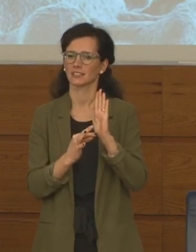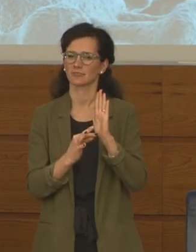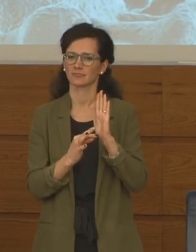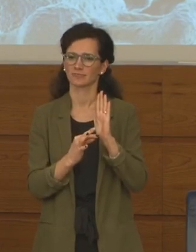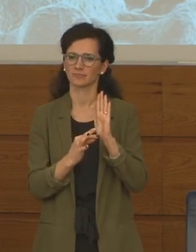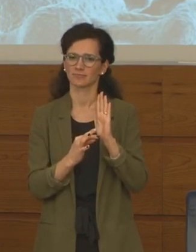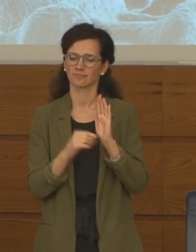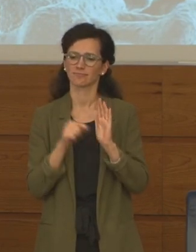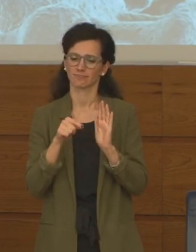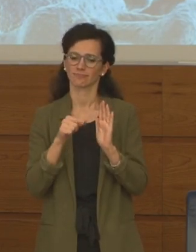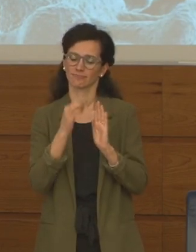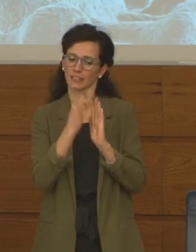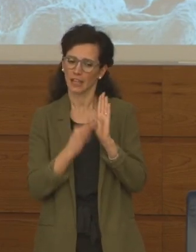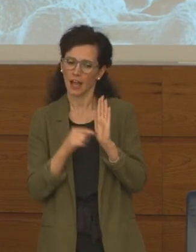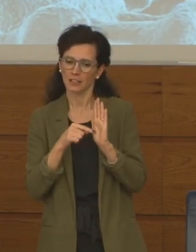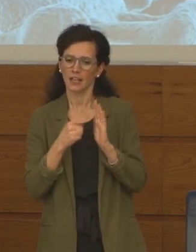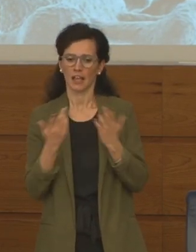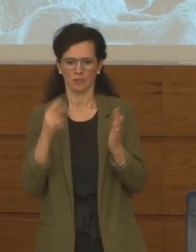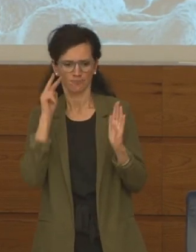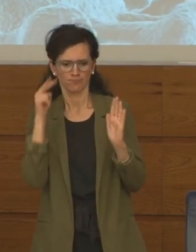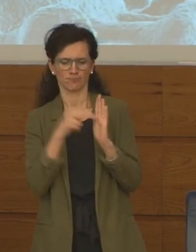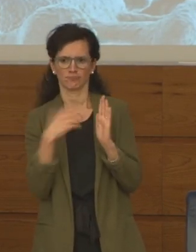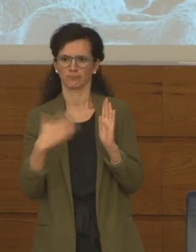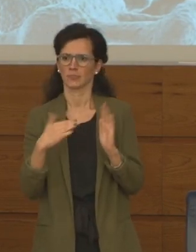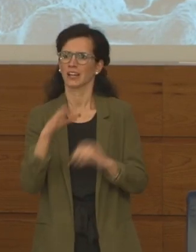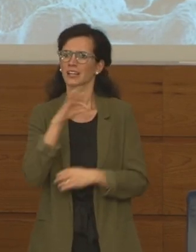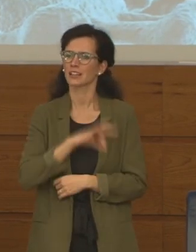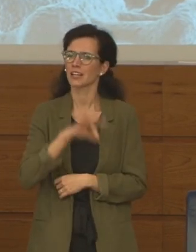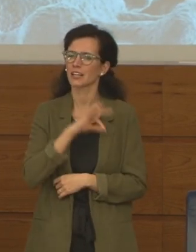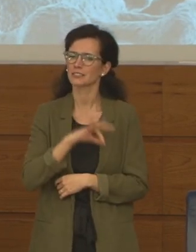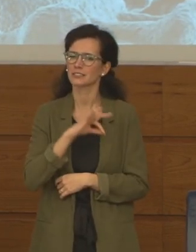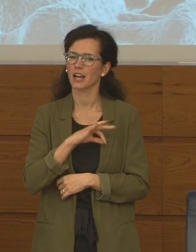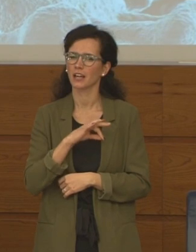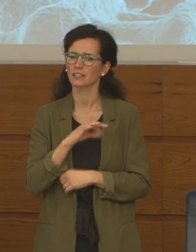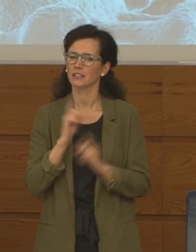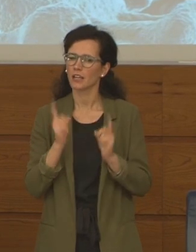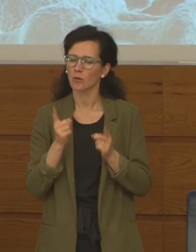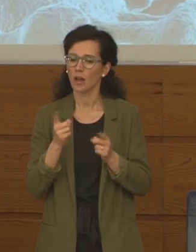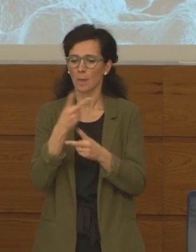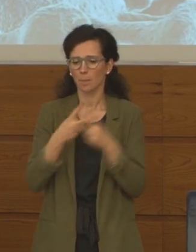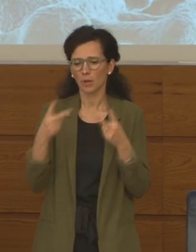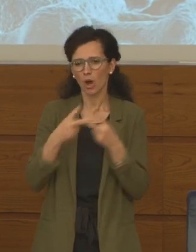Interessante anche il dato relativo alle prove di laboratorio, noi abbiamo detto